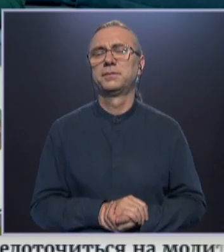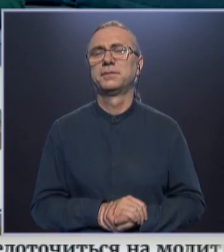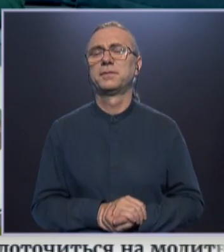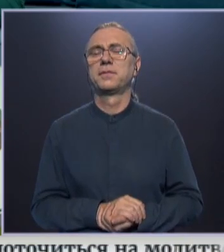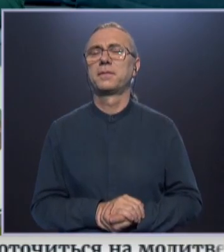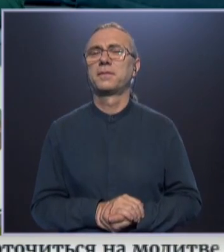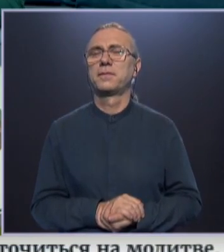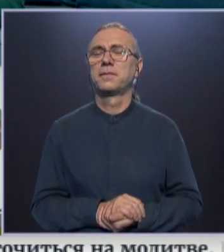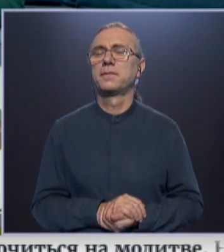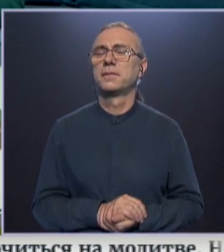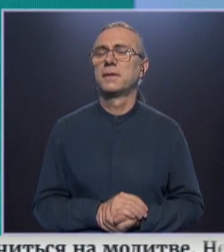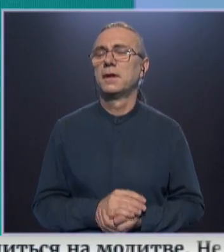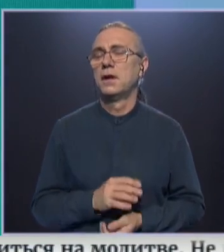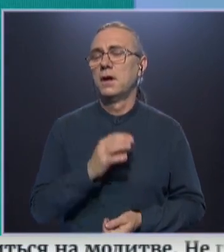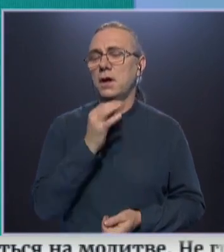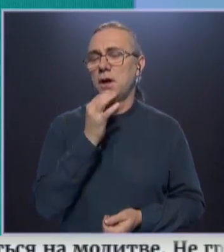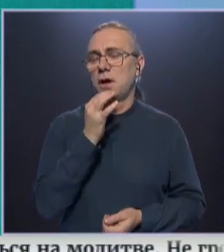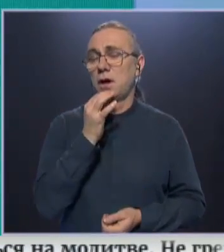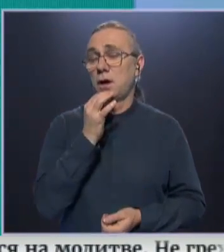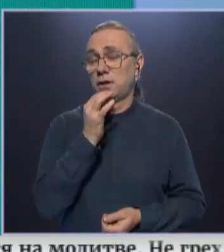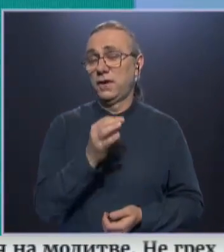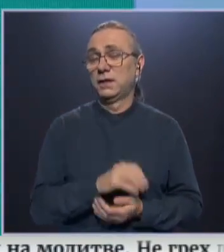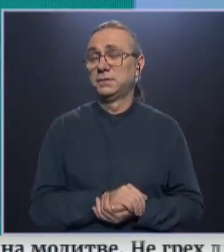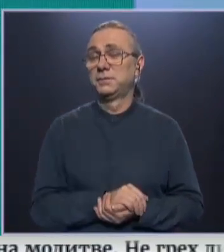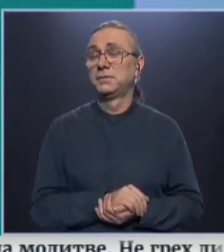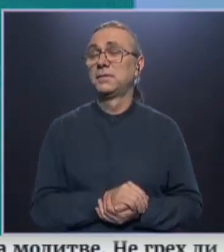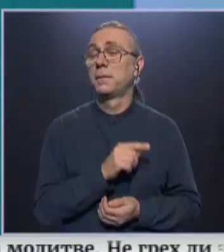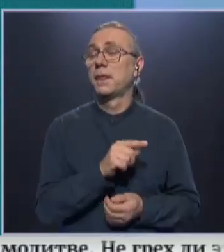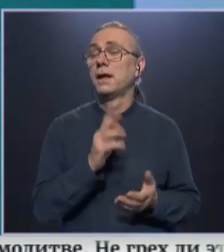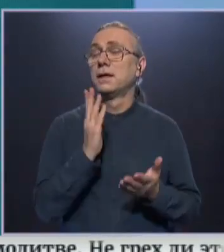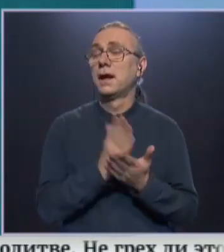завете Блажен и же из котов и котов милует потому что